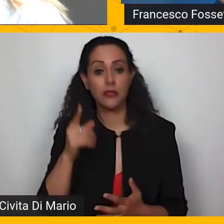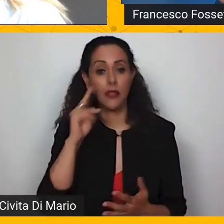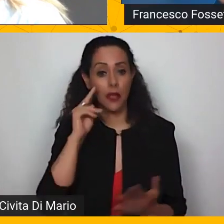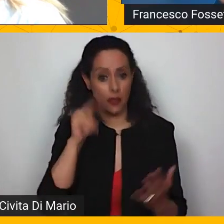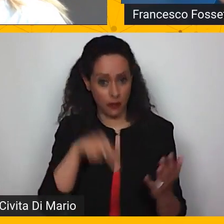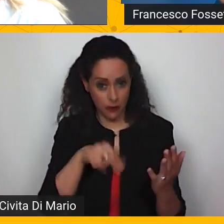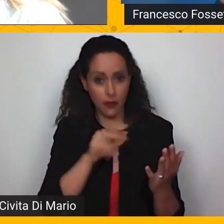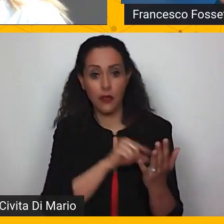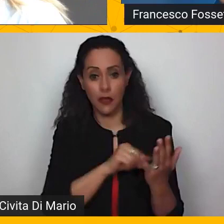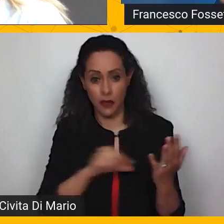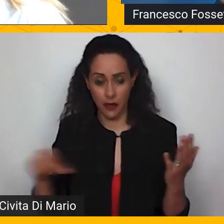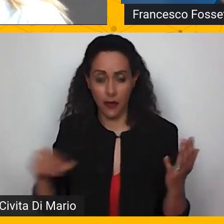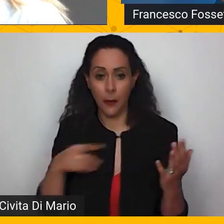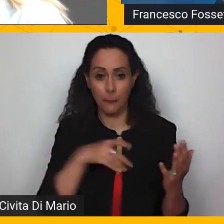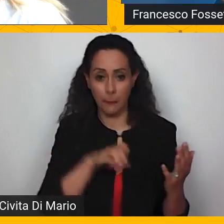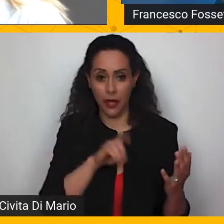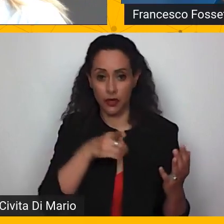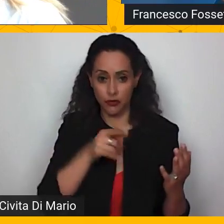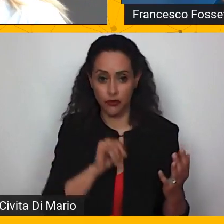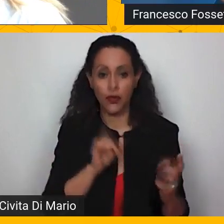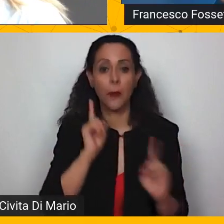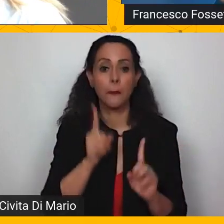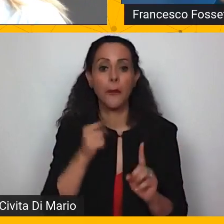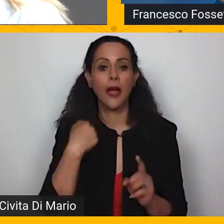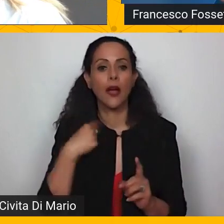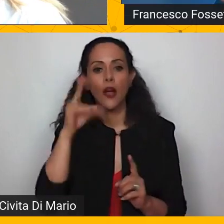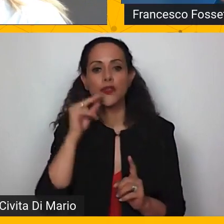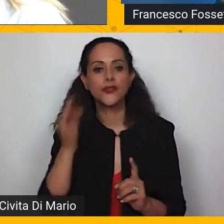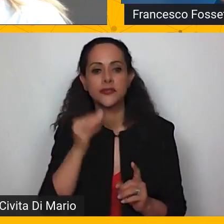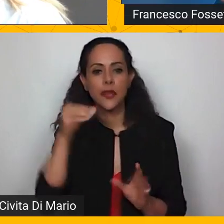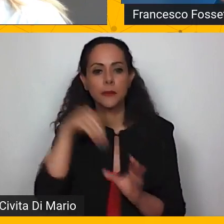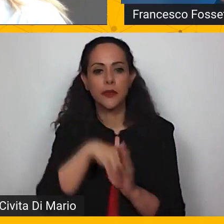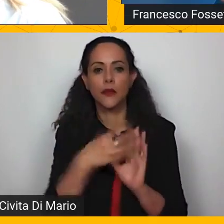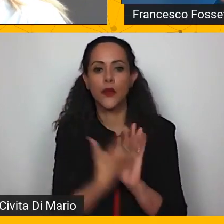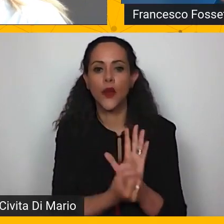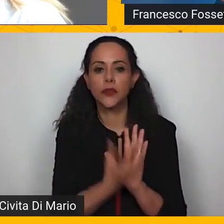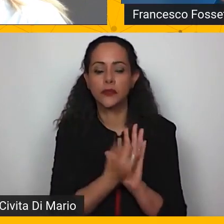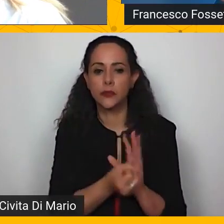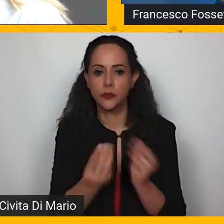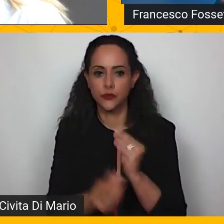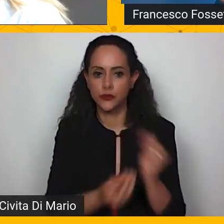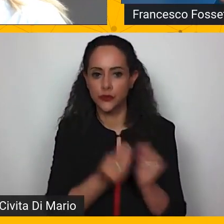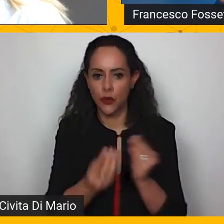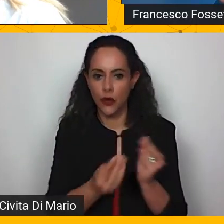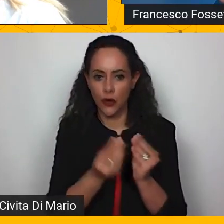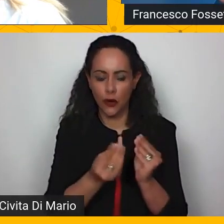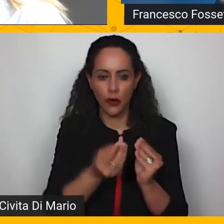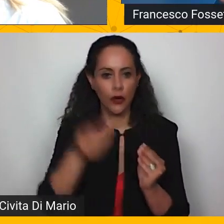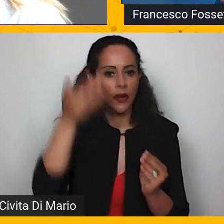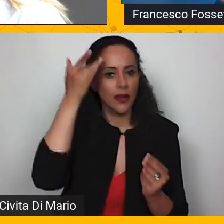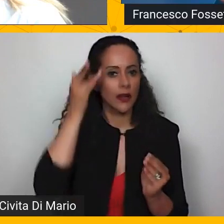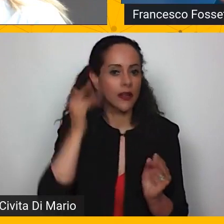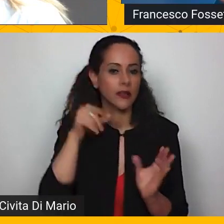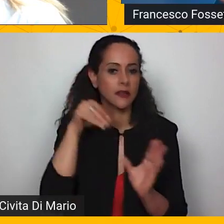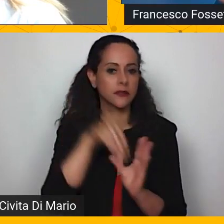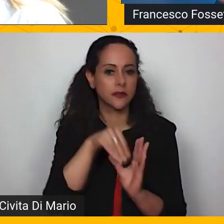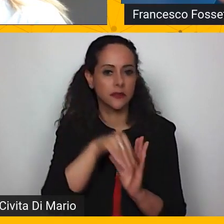osservata però bisogna sempre conoscere il prodotto perché ci